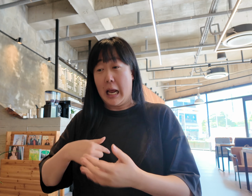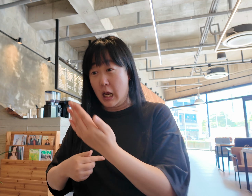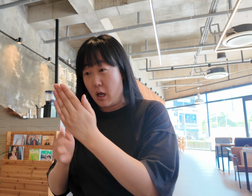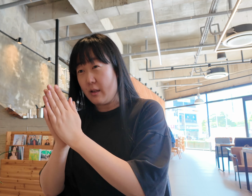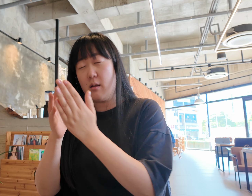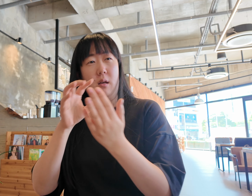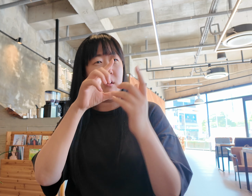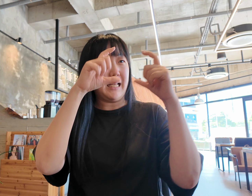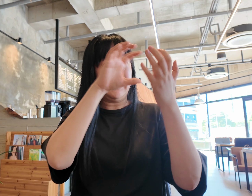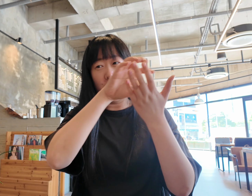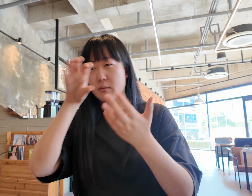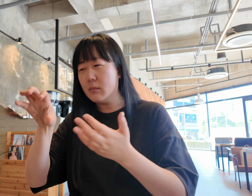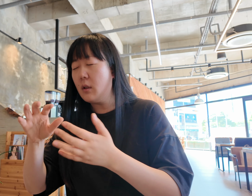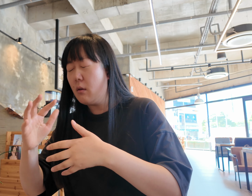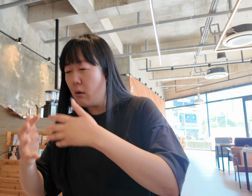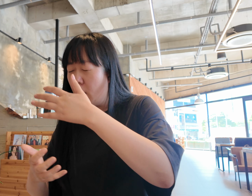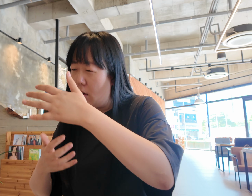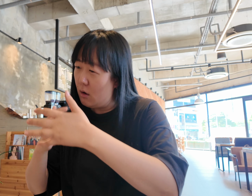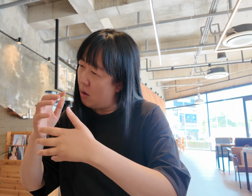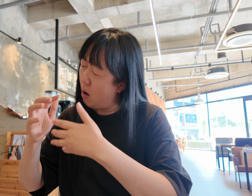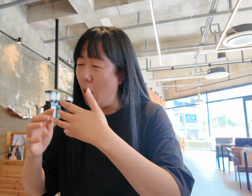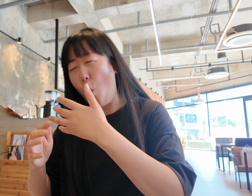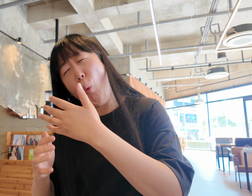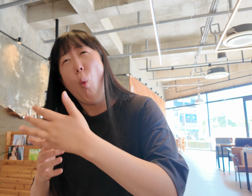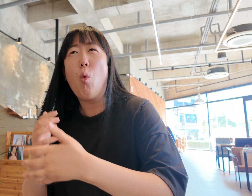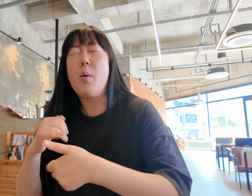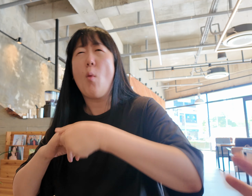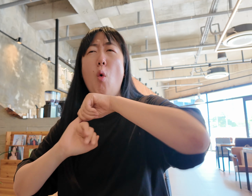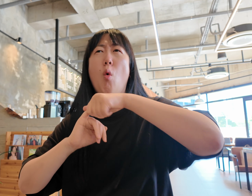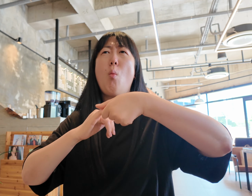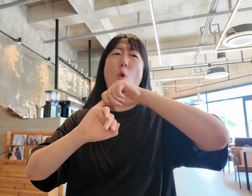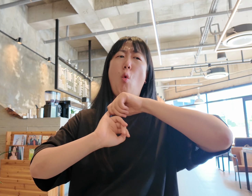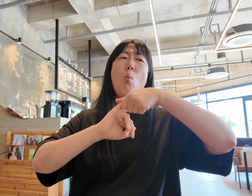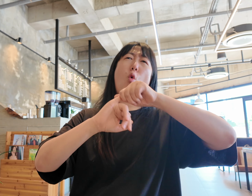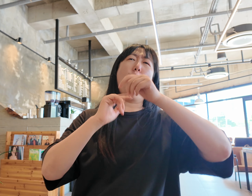Es difícil transmitir eficazmente libros o imágenes en lengua de signos.